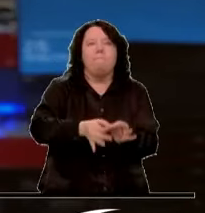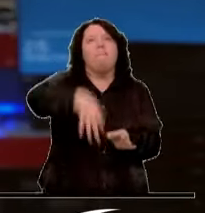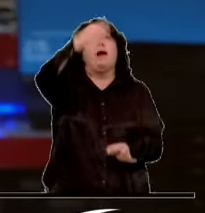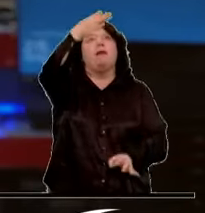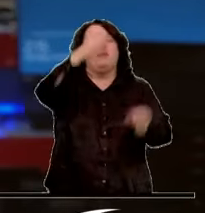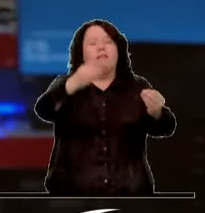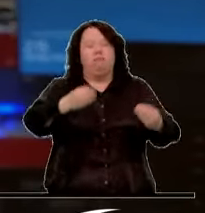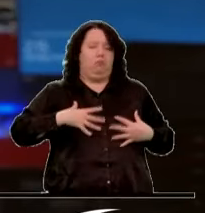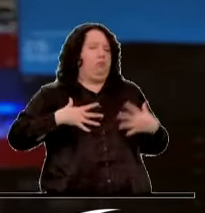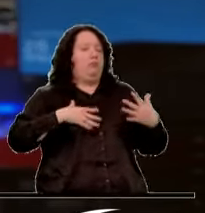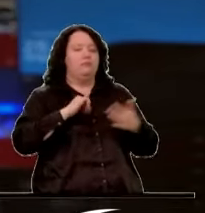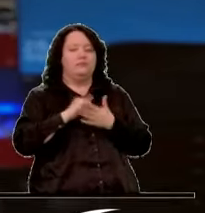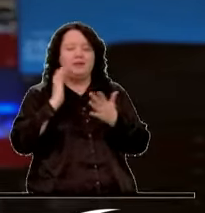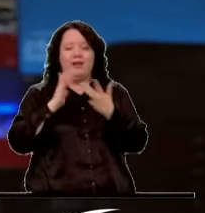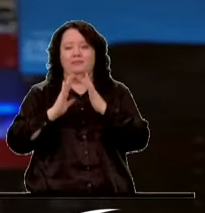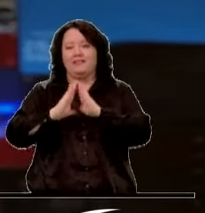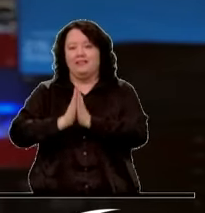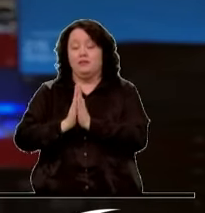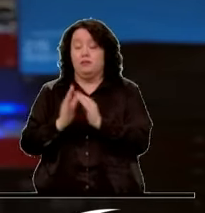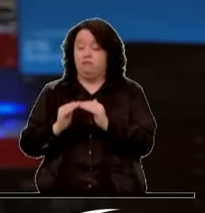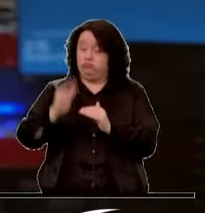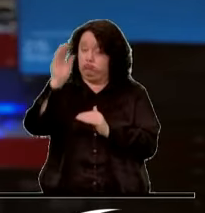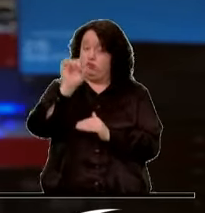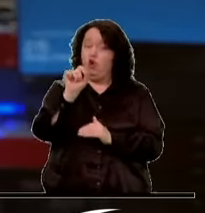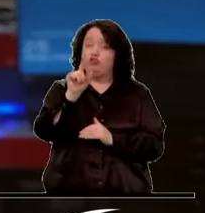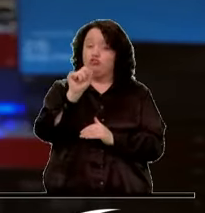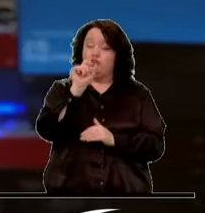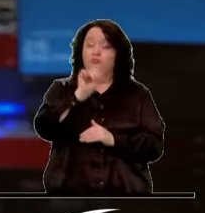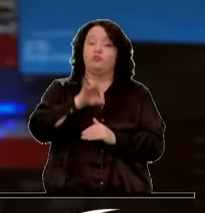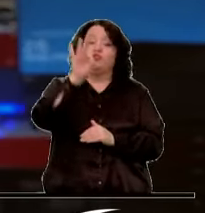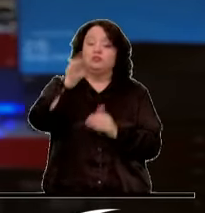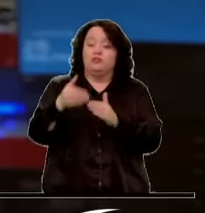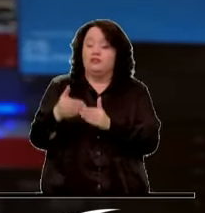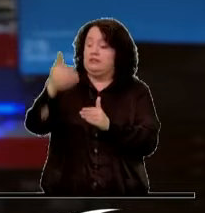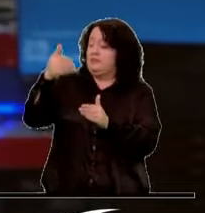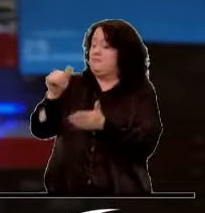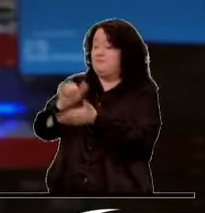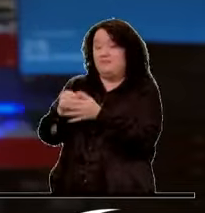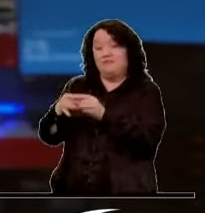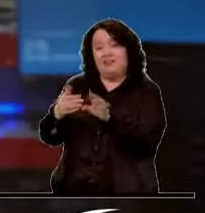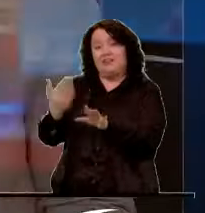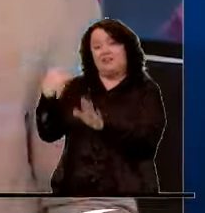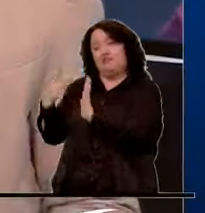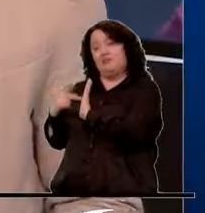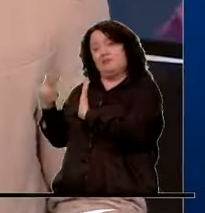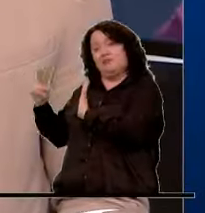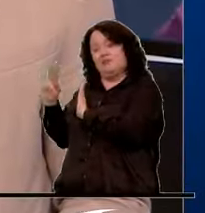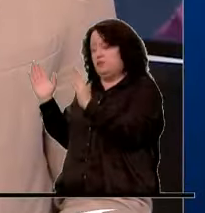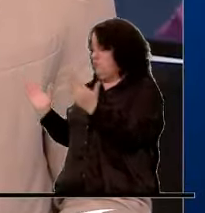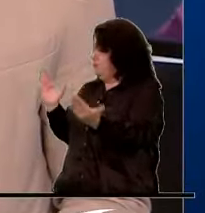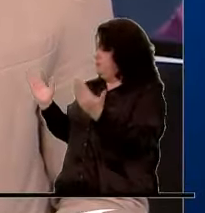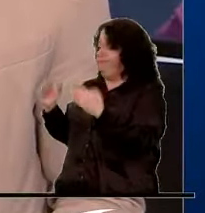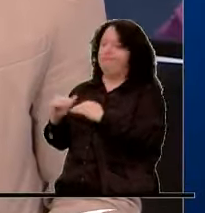contrasta con las cifras que vamos a compartir en Colombia se